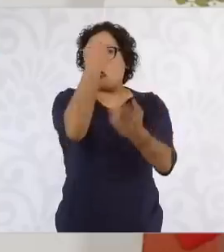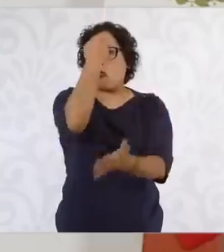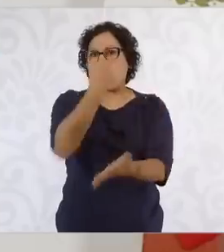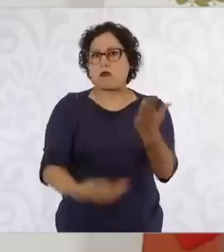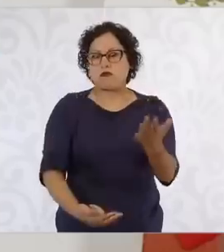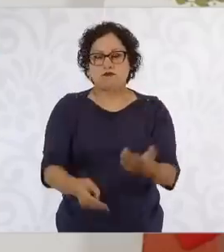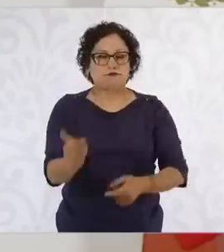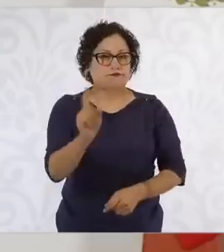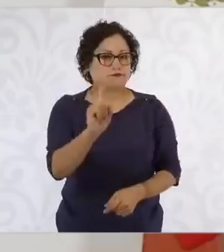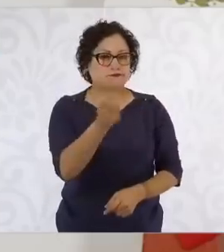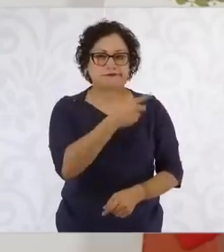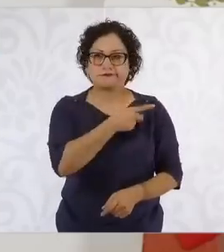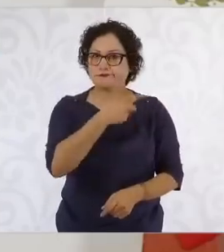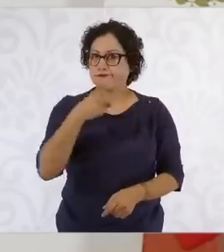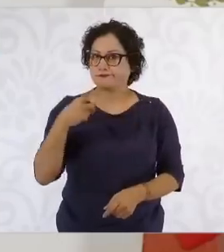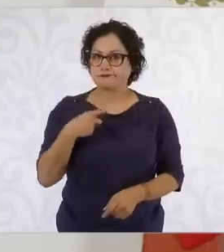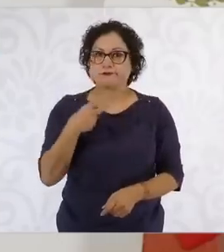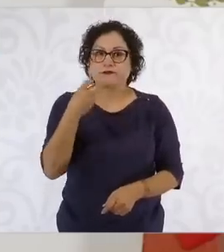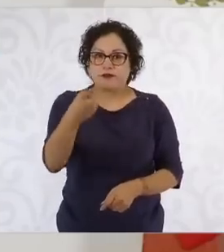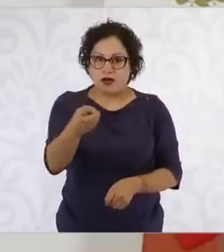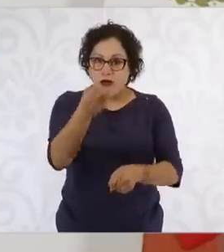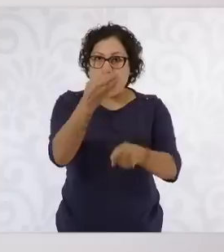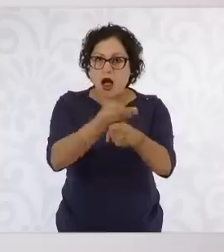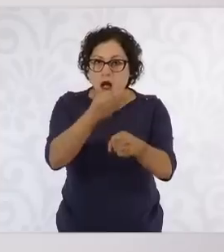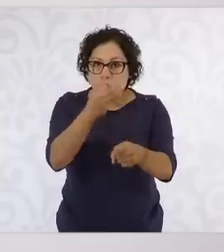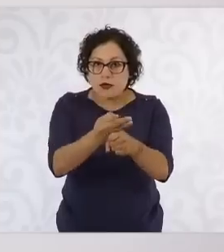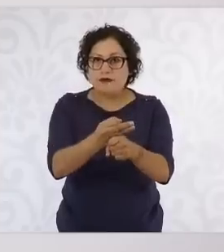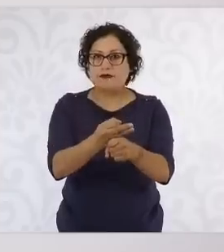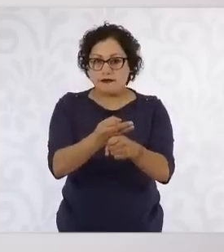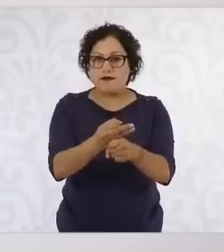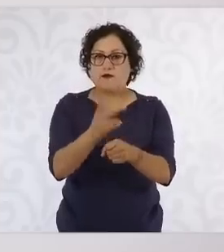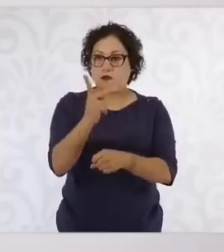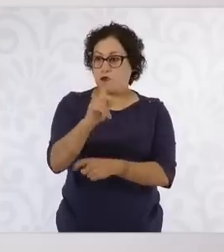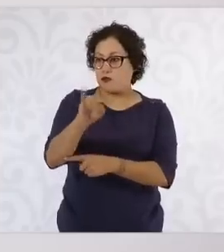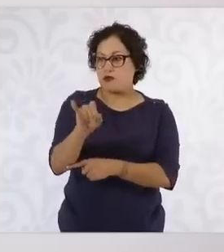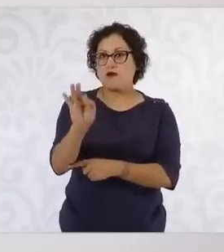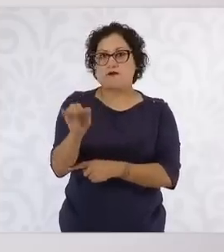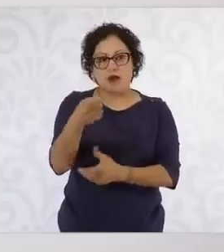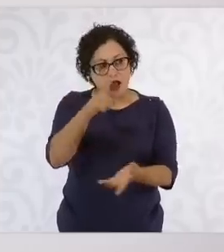que existe en el poder judicial no ellos también ellas tienen que cumplir con la